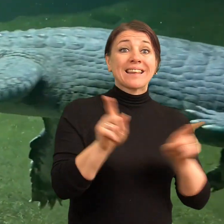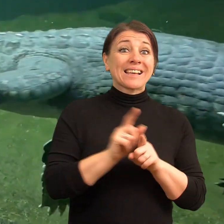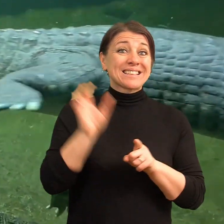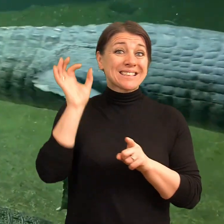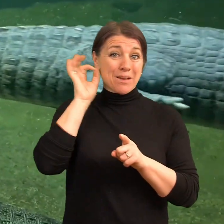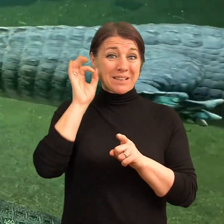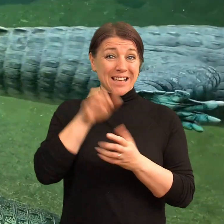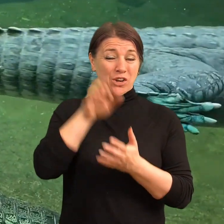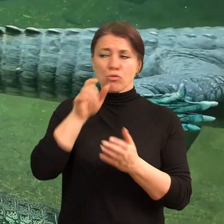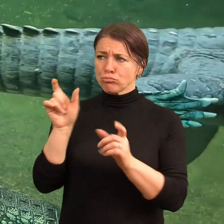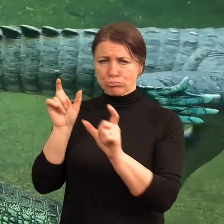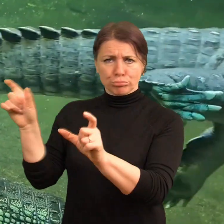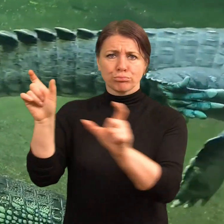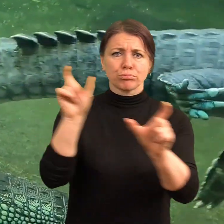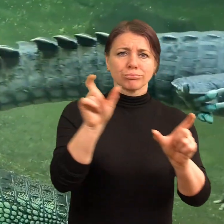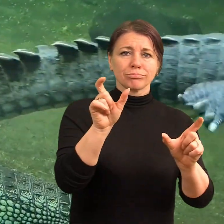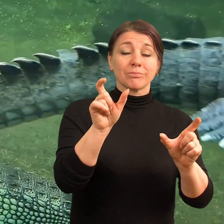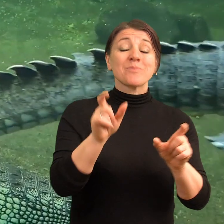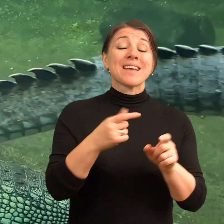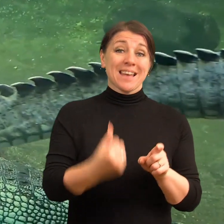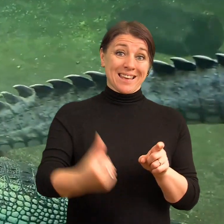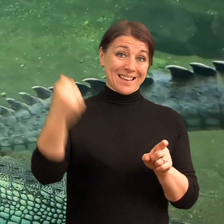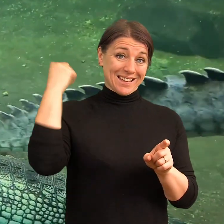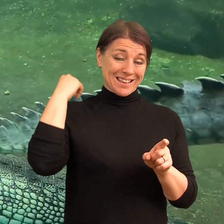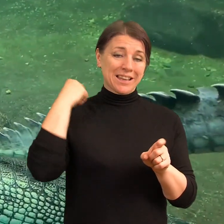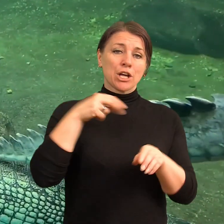a nechává je odpočívat na svém hřbetě, jako na plovoucím voru.